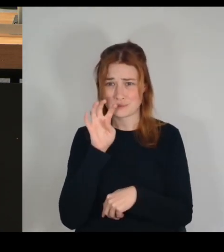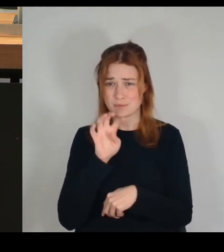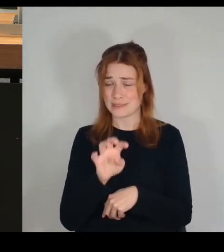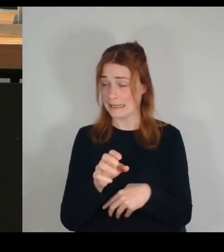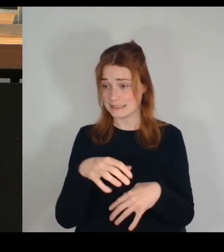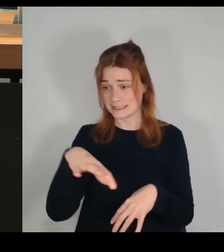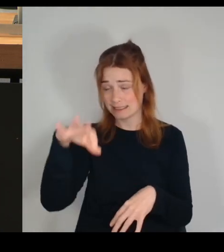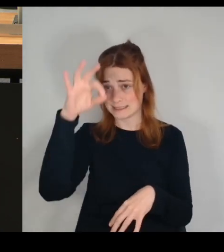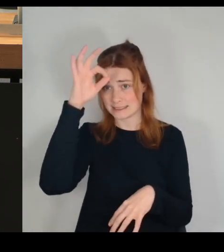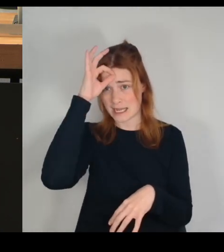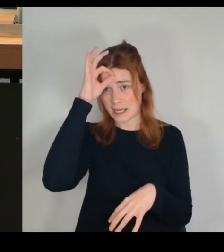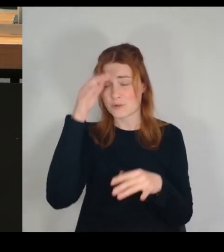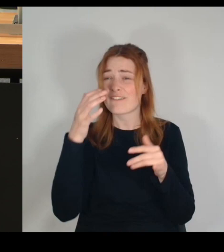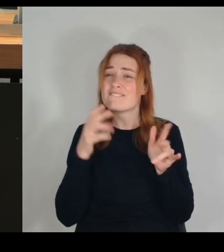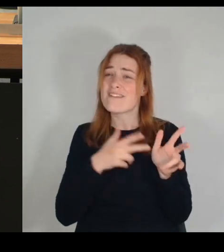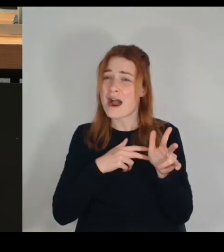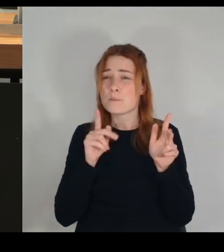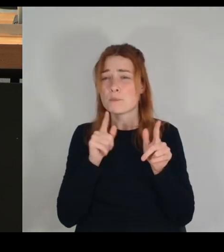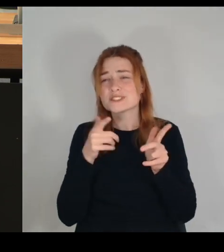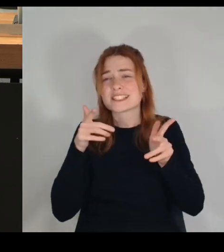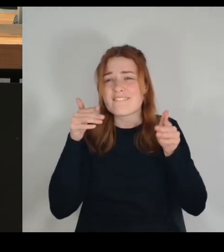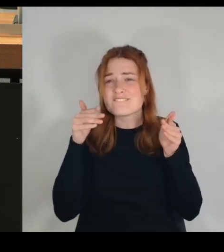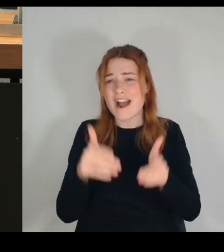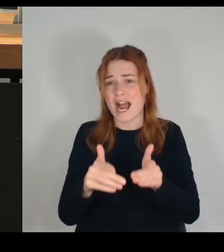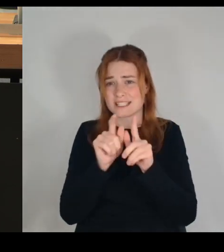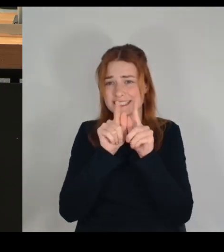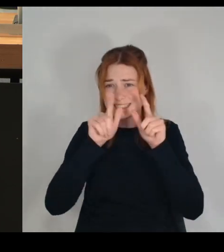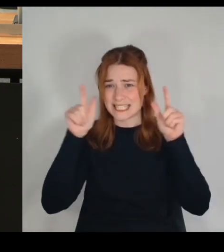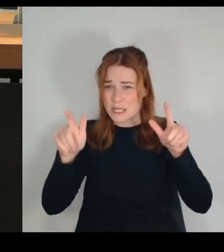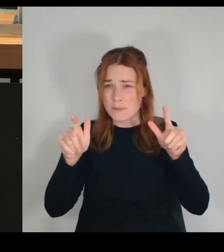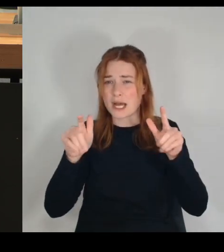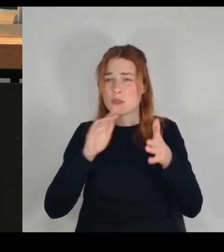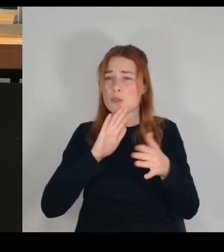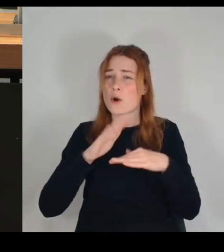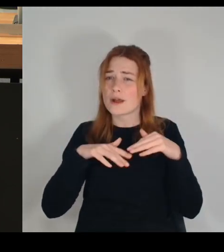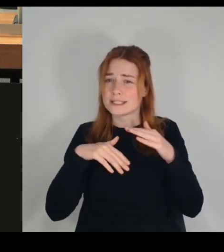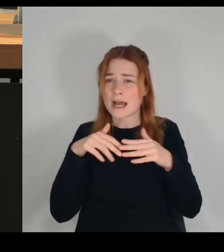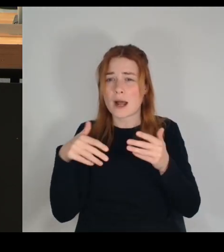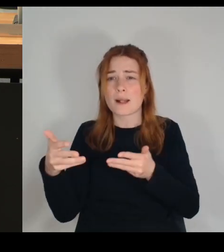aber von dieser Partei, die einen Angriff auf die Menschlichkeit ist,